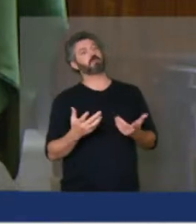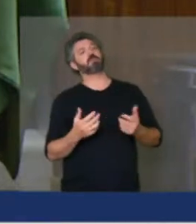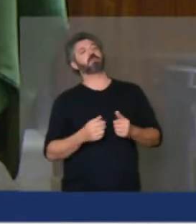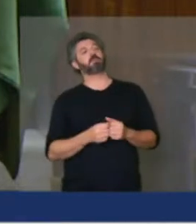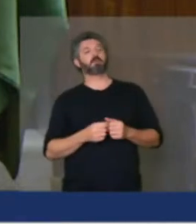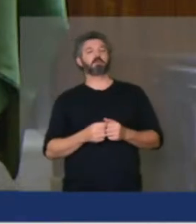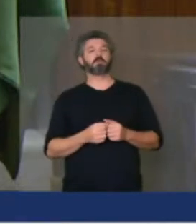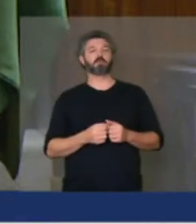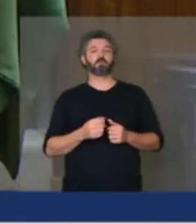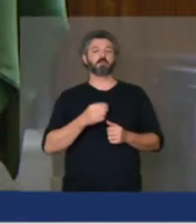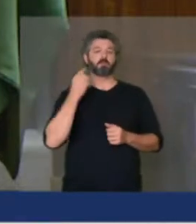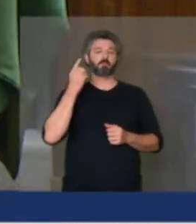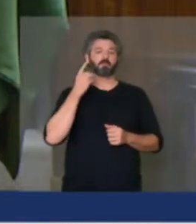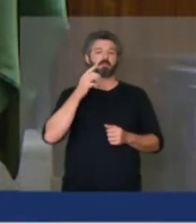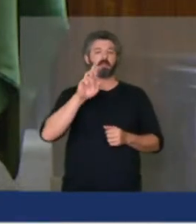PRESIDENTE, MARCELO , SENHORES PARLAMENTARES, IMPRENSA DO